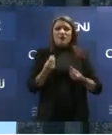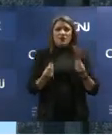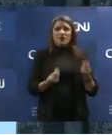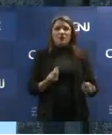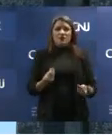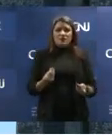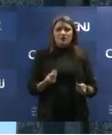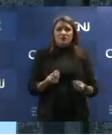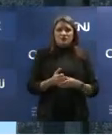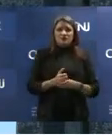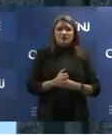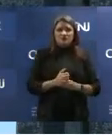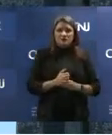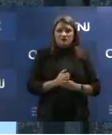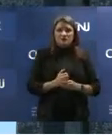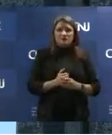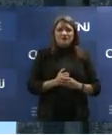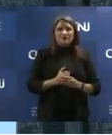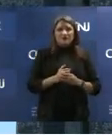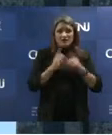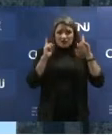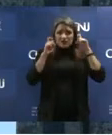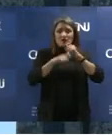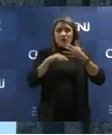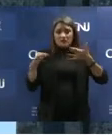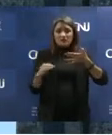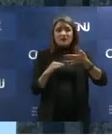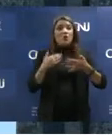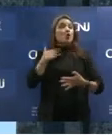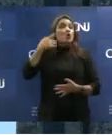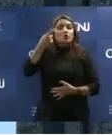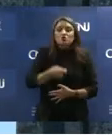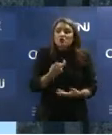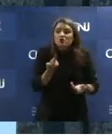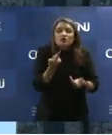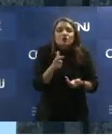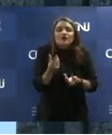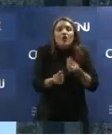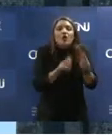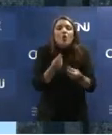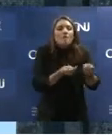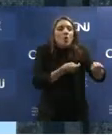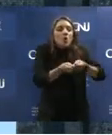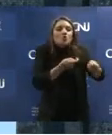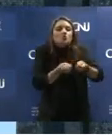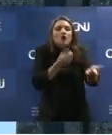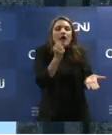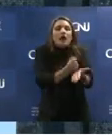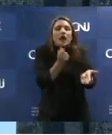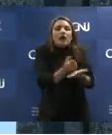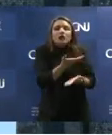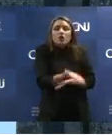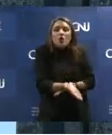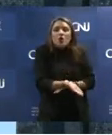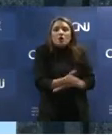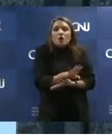Primeiro Grau sabe que o juiz tem condição de controlar isso. Se o escrivão não abrir vista, se o advogado não para de somar